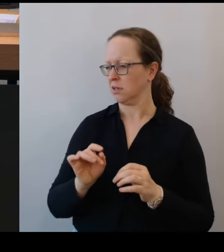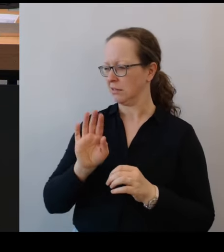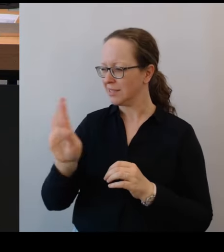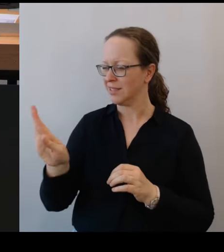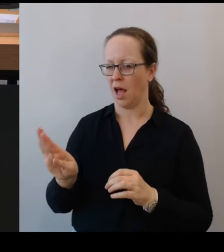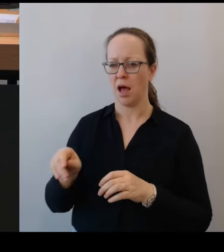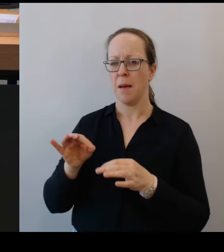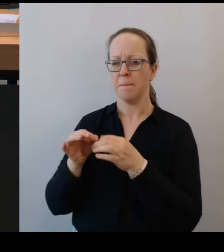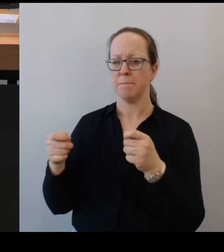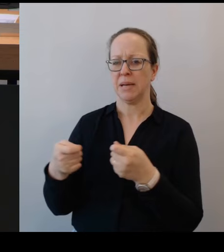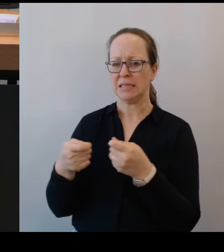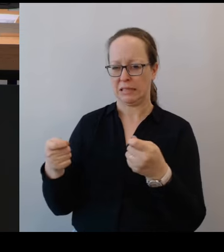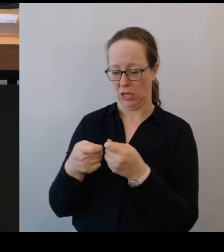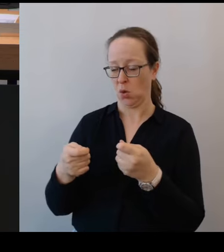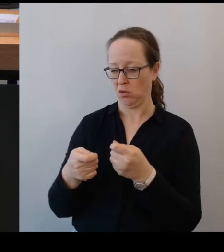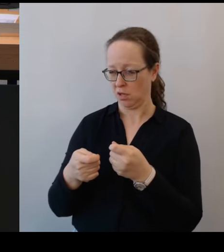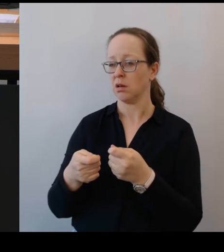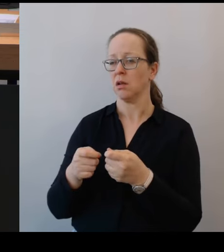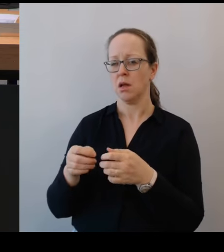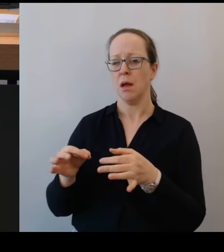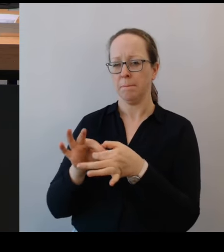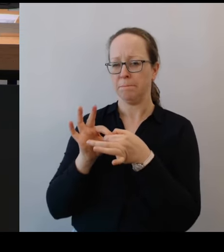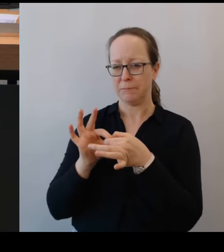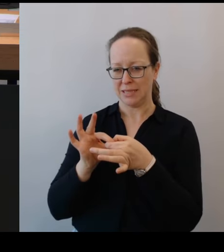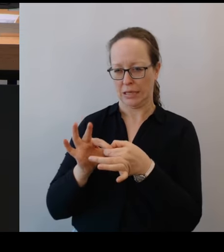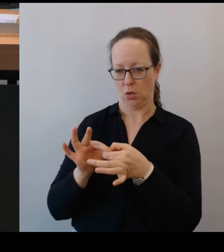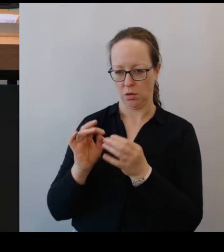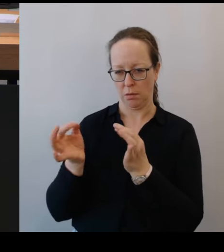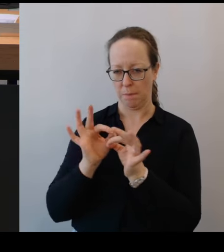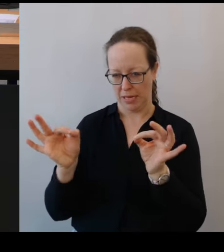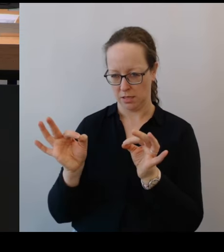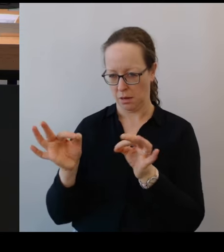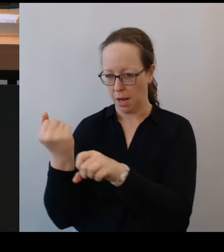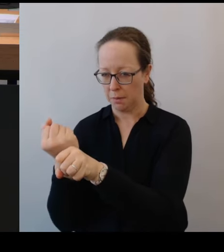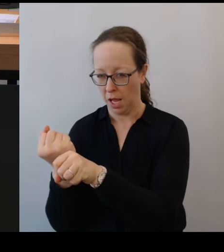Rechtsterroristen und Reichsbürgern. Das sind die problematischen Beziehungen! (Beifall)